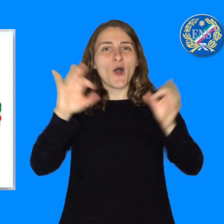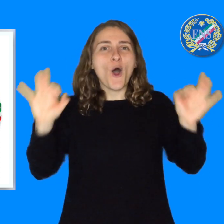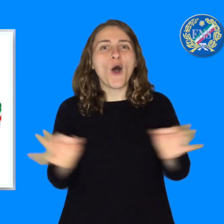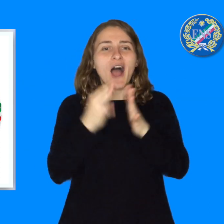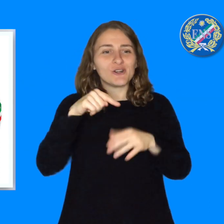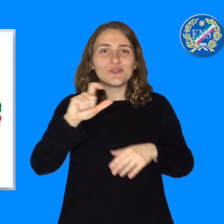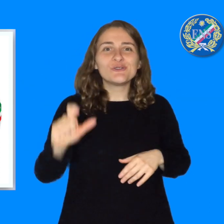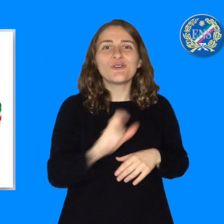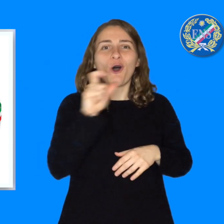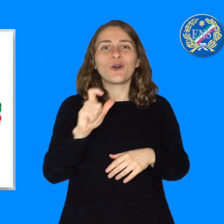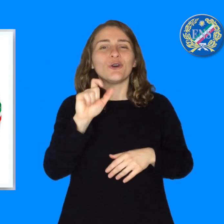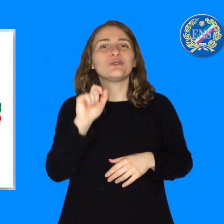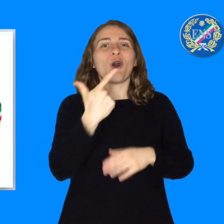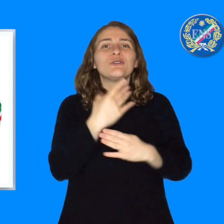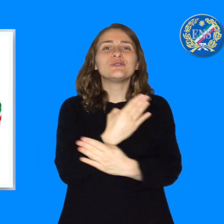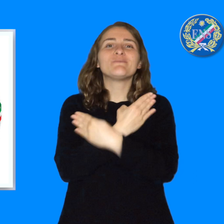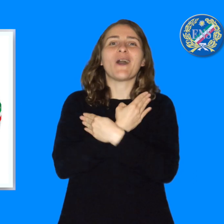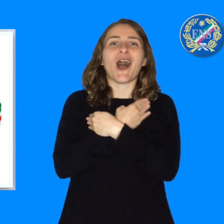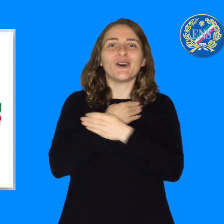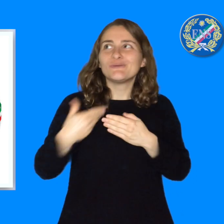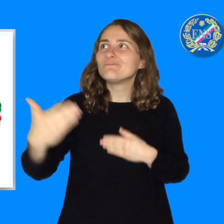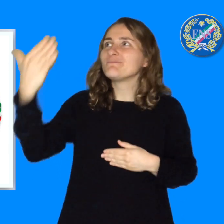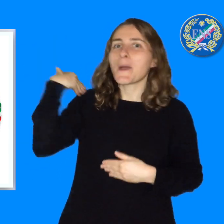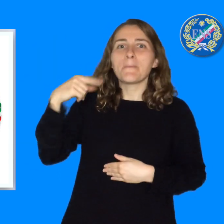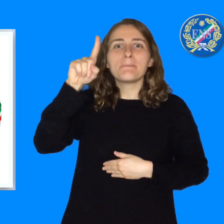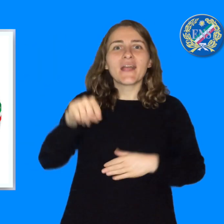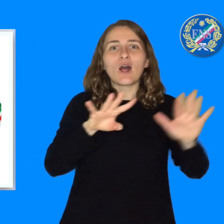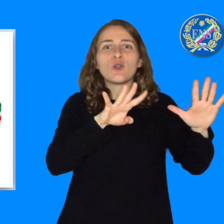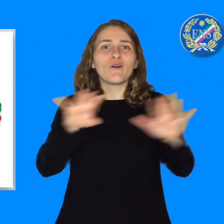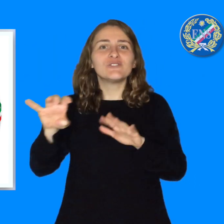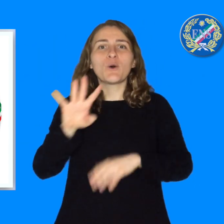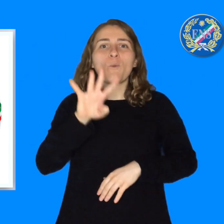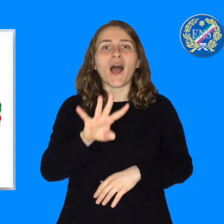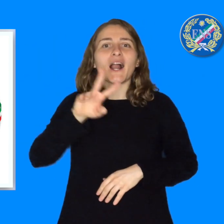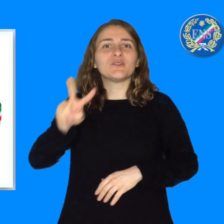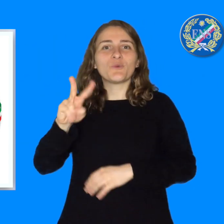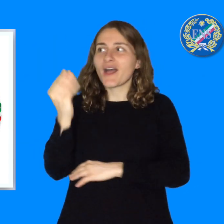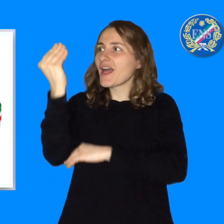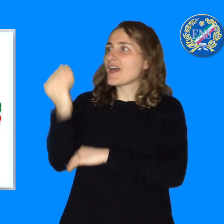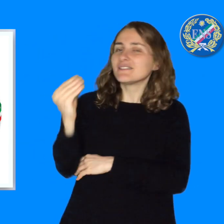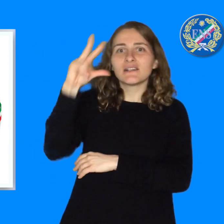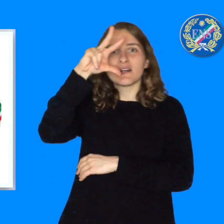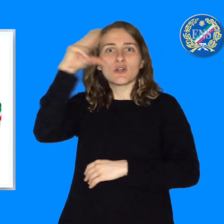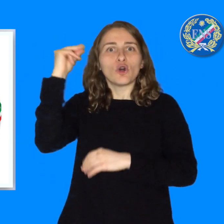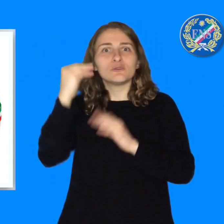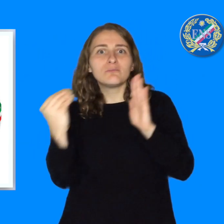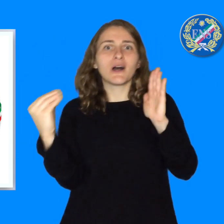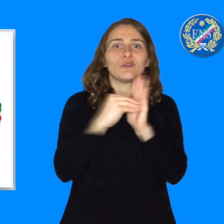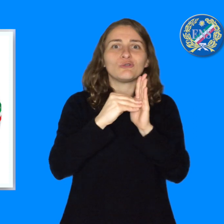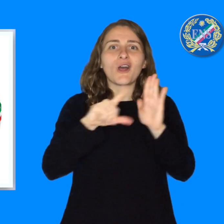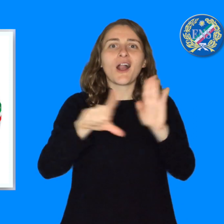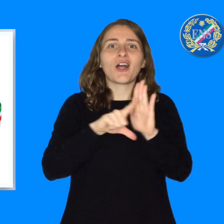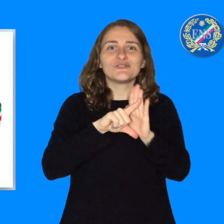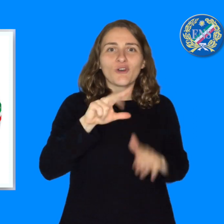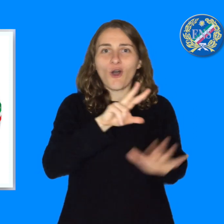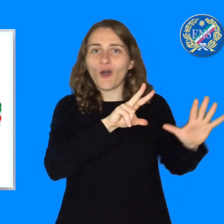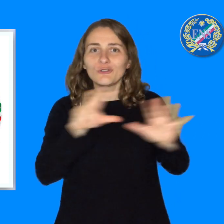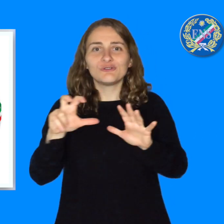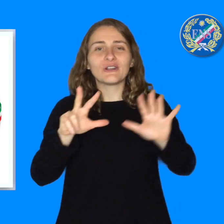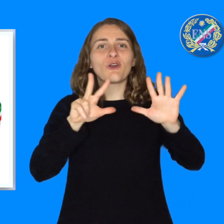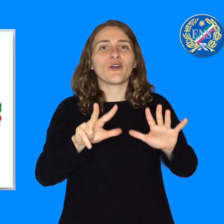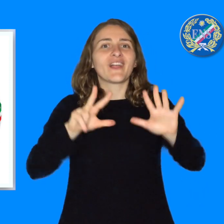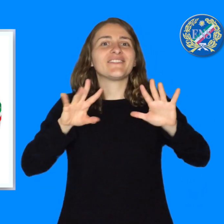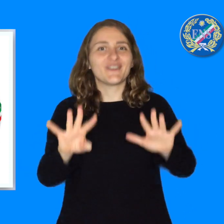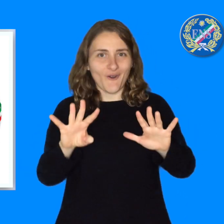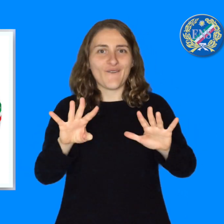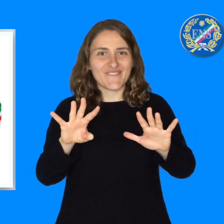in cui festeggeremo a festa dell'ENS. Il 12 maggio del 1948, infatti, grazie alla Legge 12 maggio 1942, n. 889, venne istituto formalmente l'ENS.